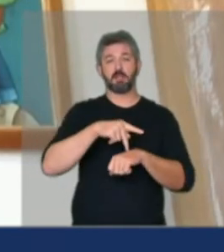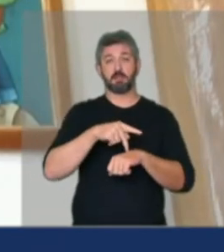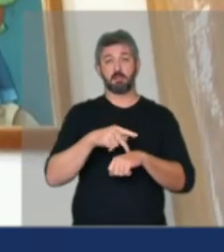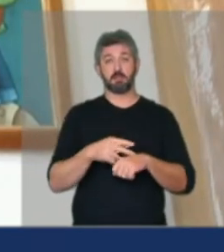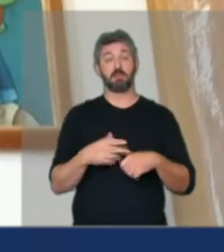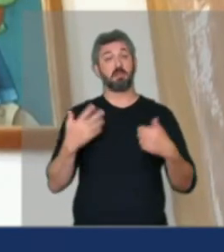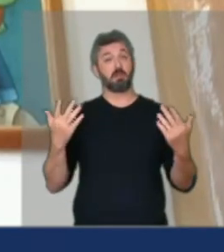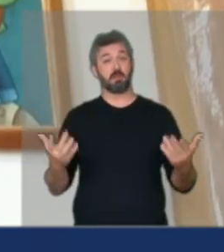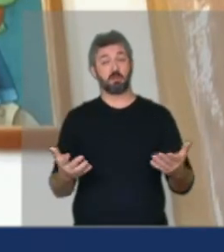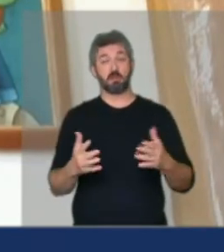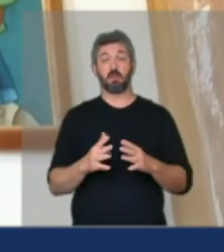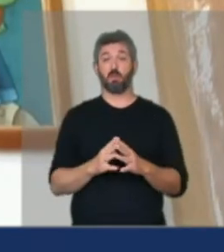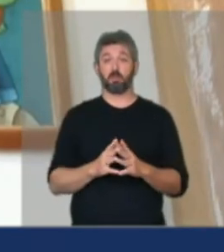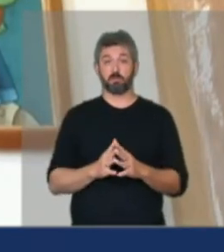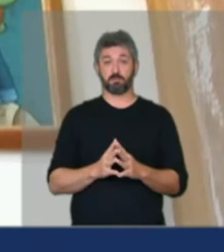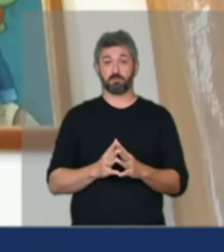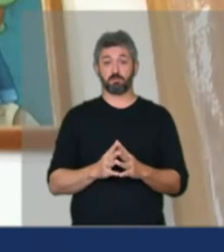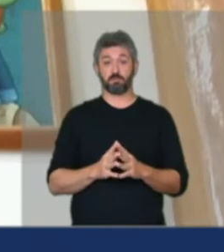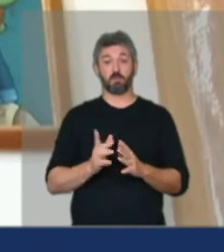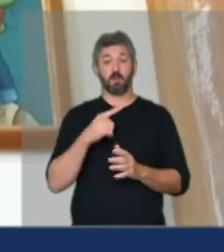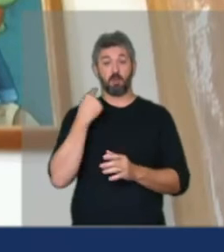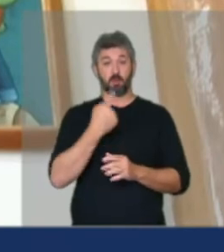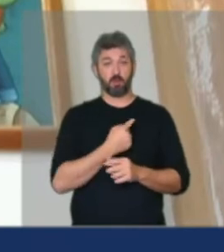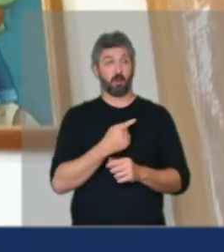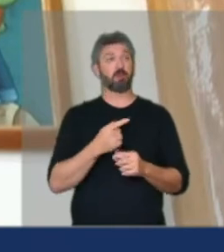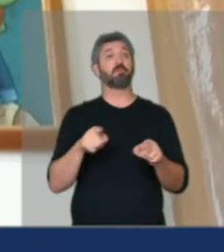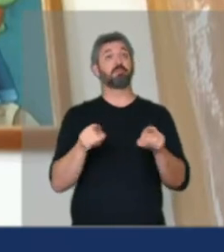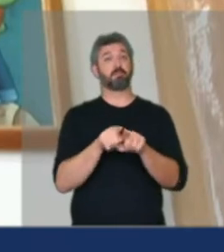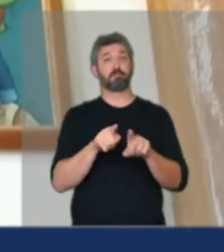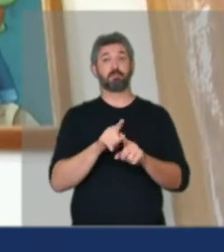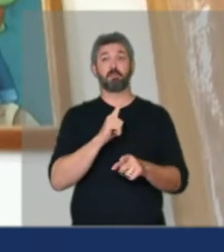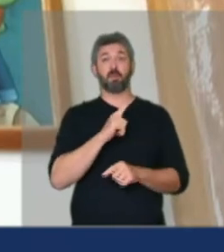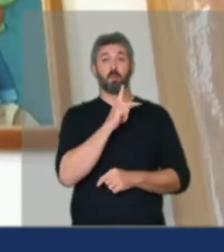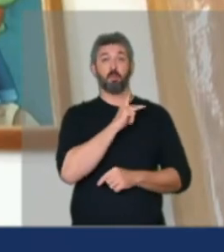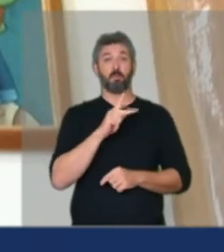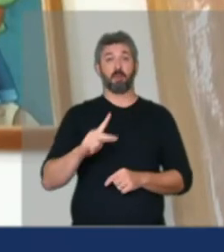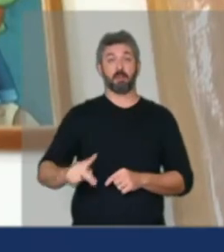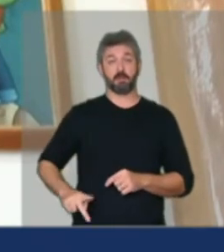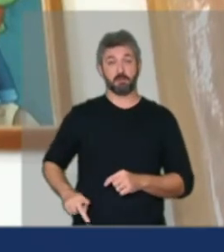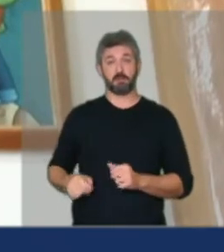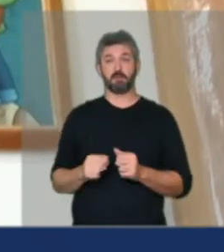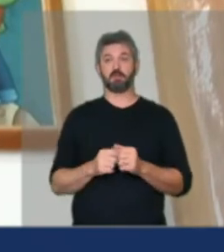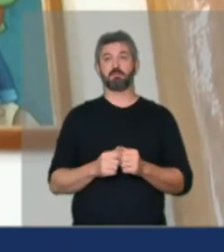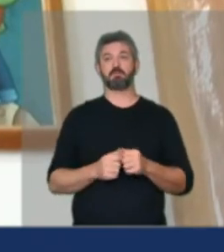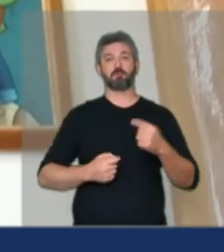NÓS TEMOS UM PRESIDENTE QUE AO INVÀS DE ESTAR DISCUTINDO A CRISE ECONÔMICA, O CRESCIMENTO DO DESEMPREGO... O